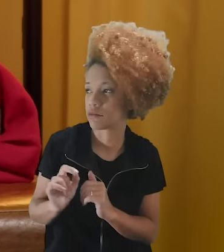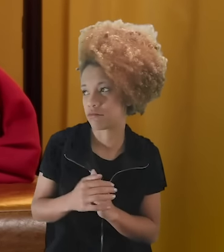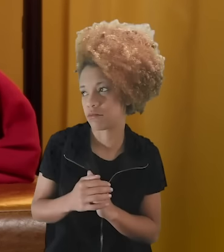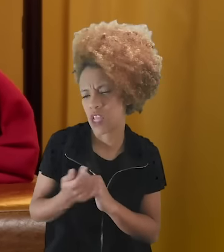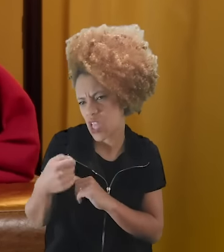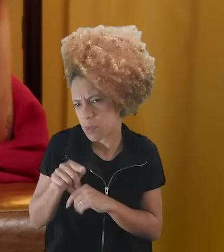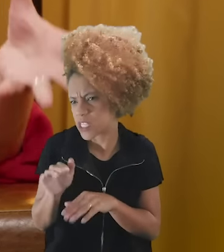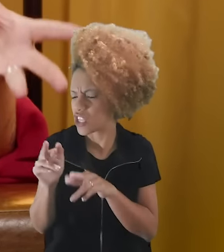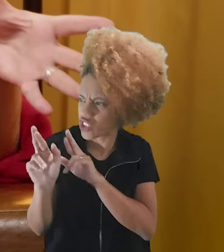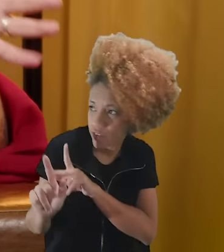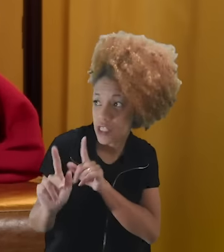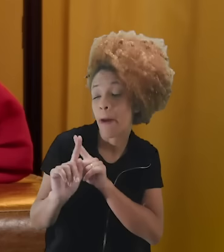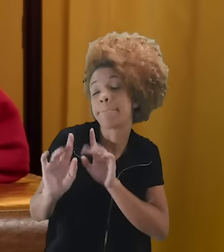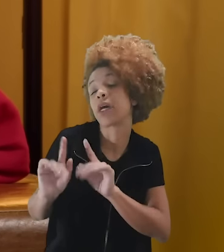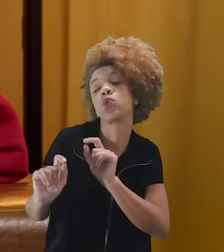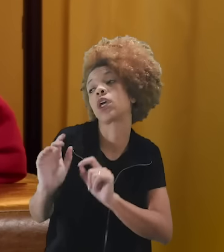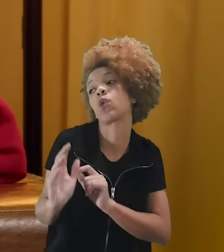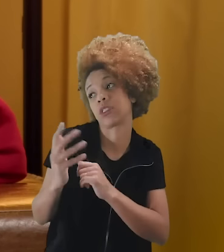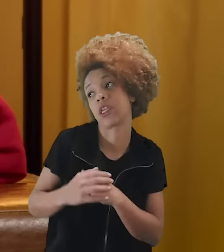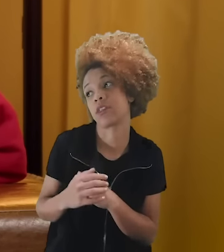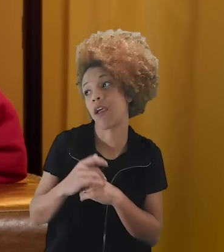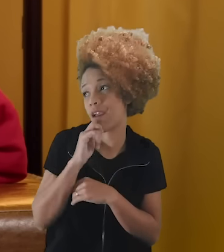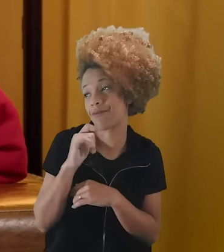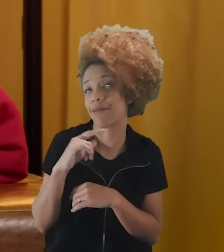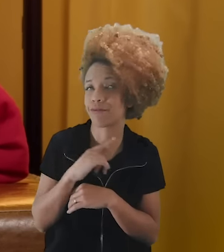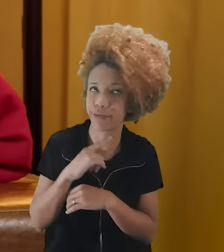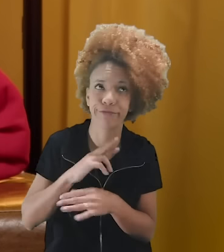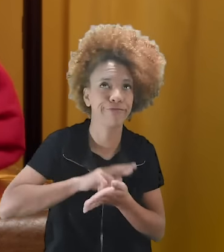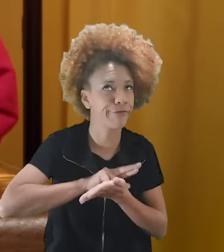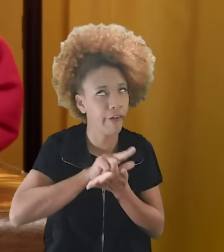aqui não precisa ter essa diferença mas só o que acontece a gente ainda tem Devido a muitos